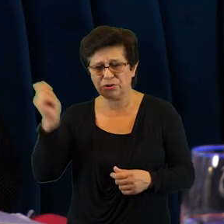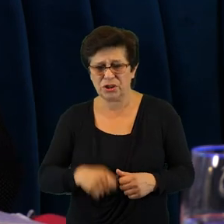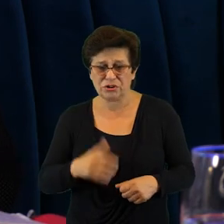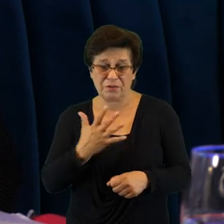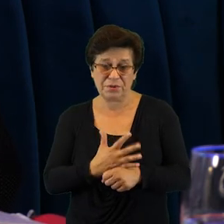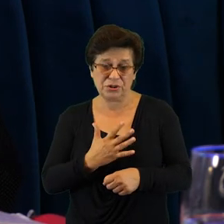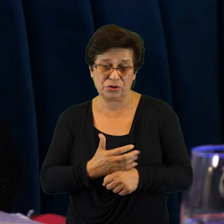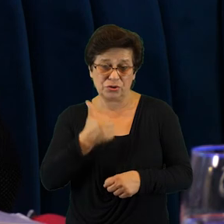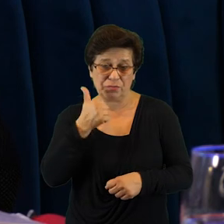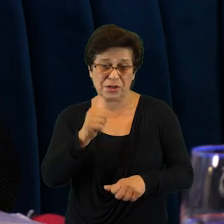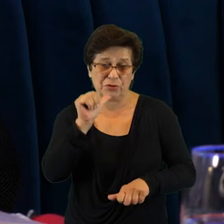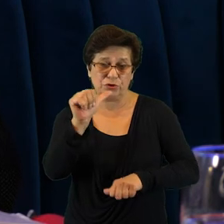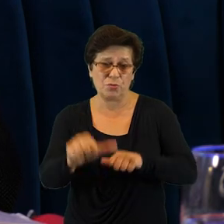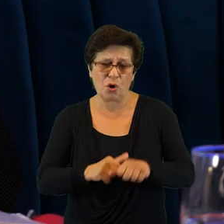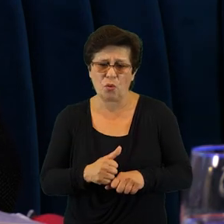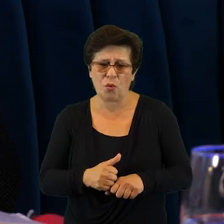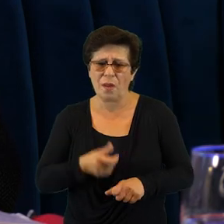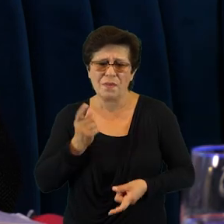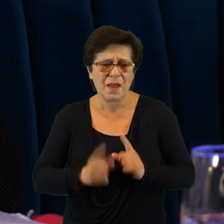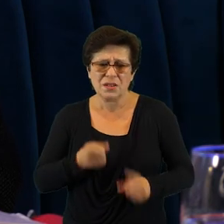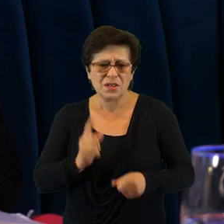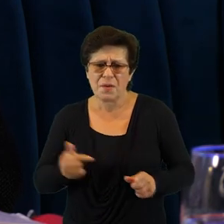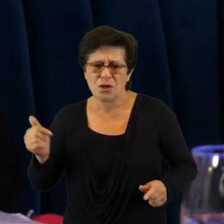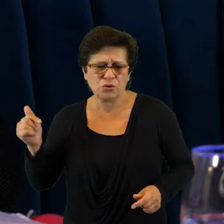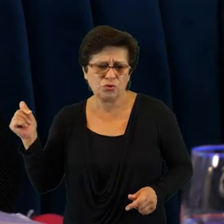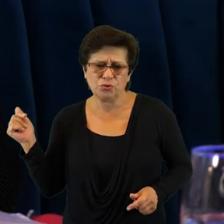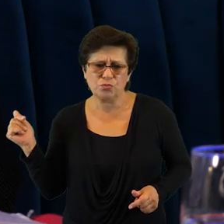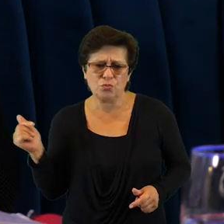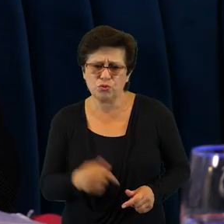zostaje natychmiast zmuszony do tego, żeby potępić Miłosza,